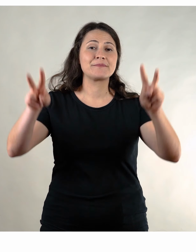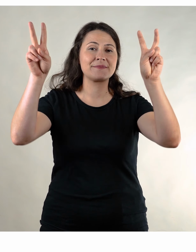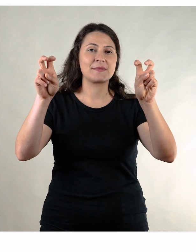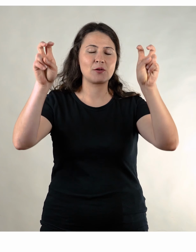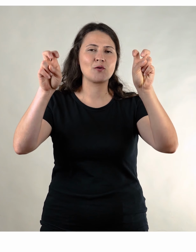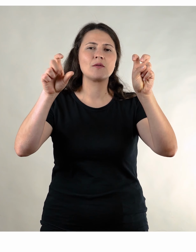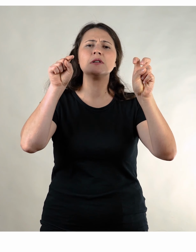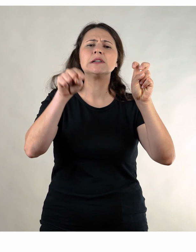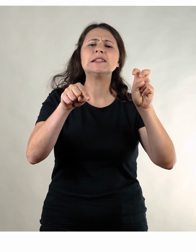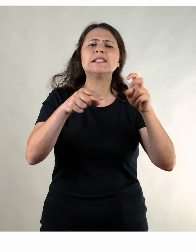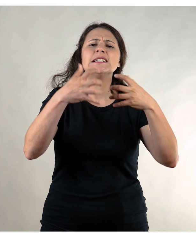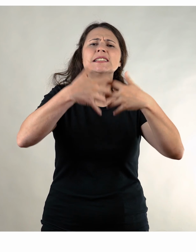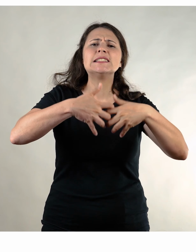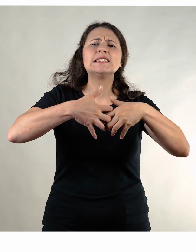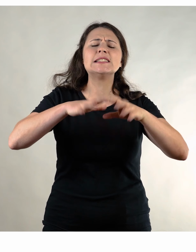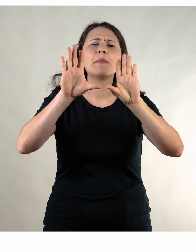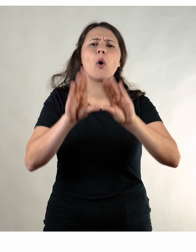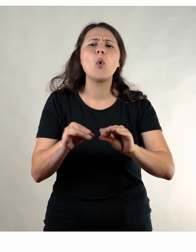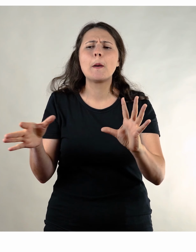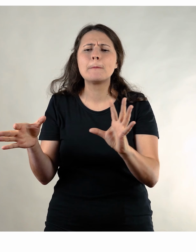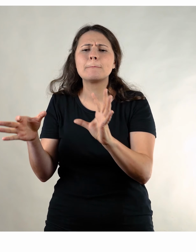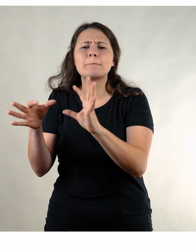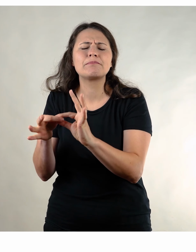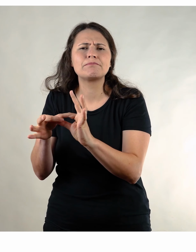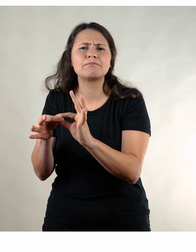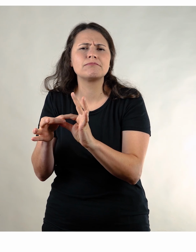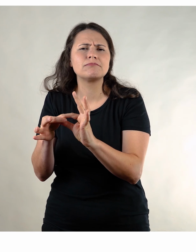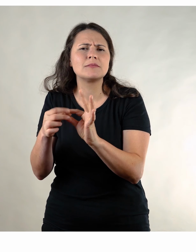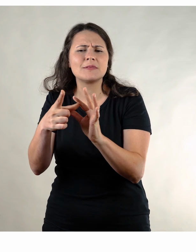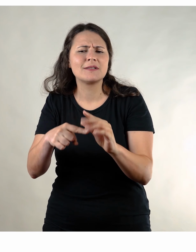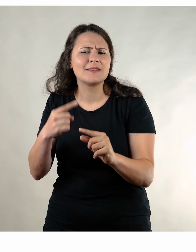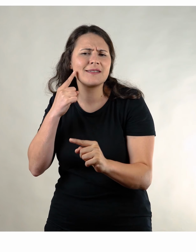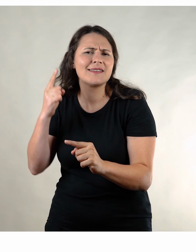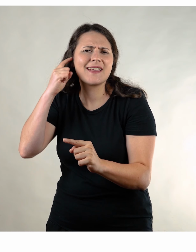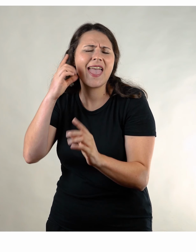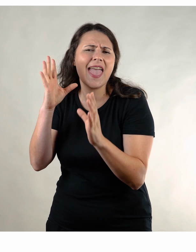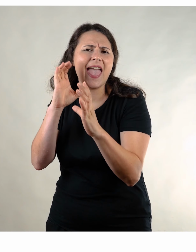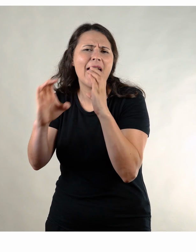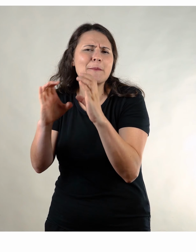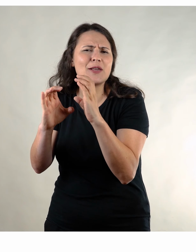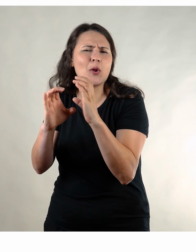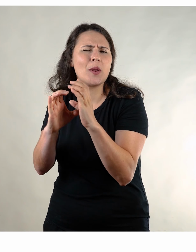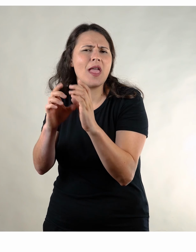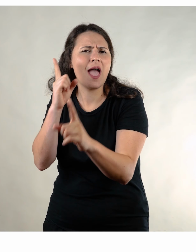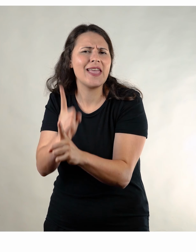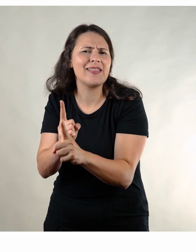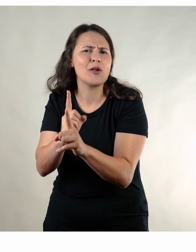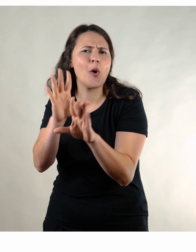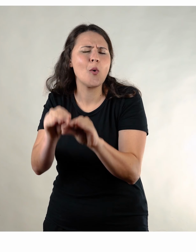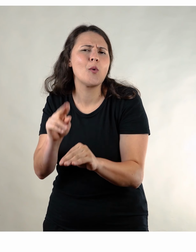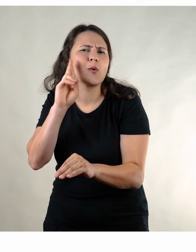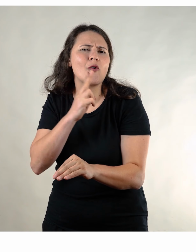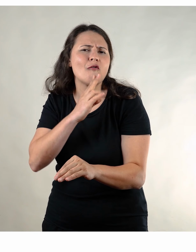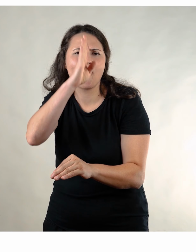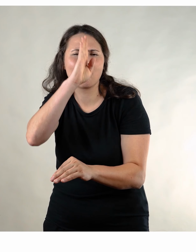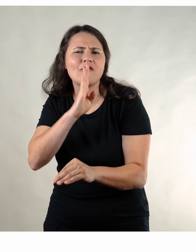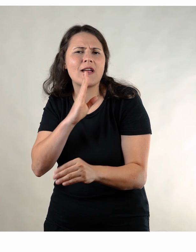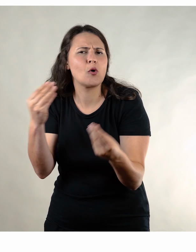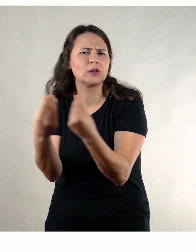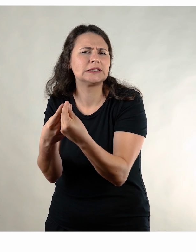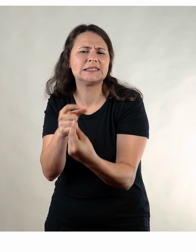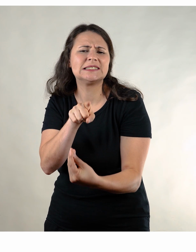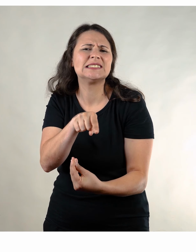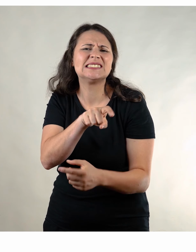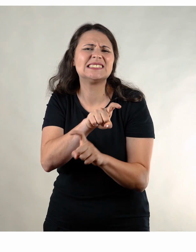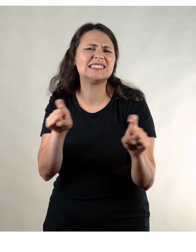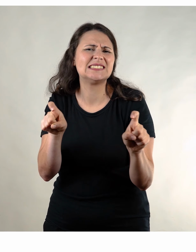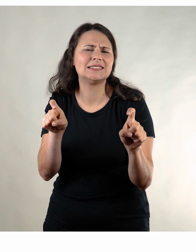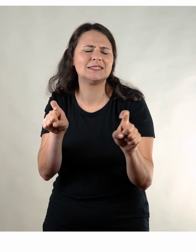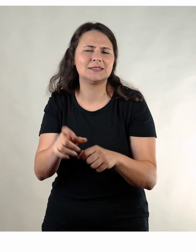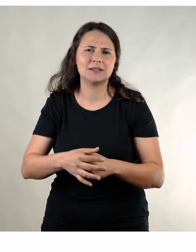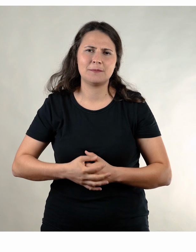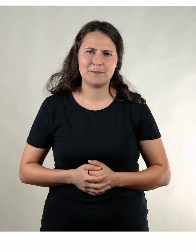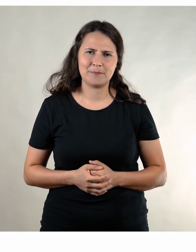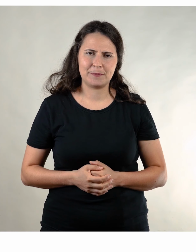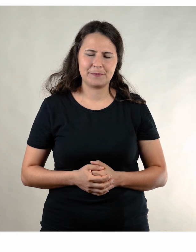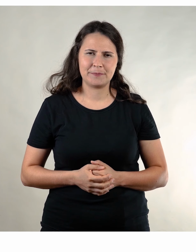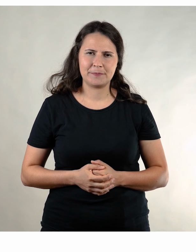Τι είναι το σύστημα ενδοεπικοινωνίας για άτομα με προβλήματα ακοής ;